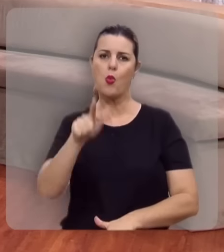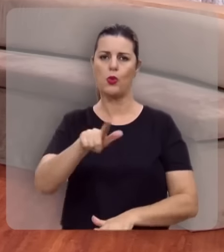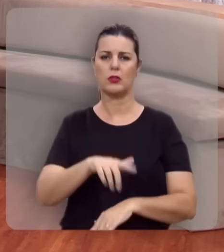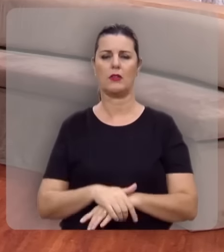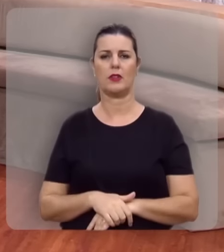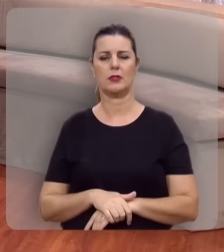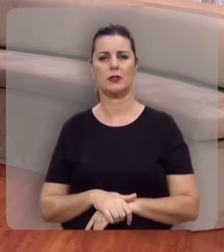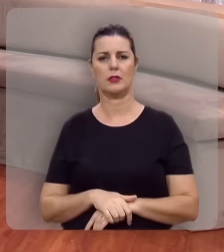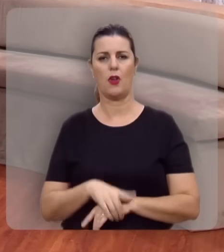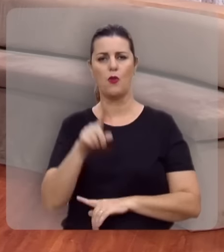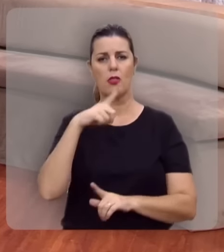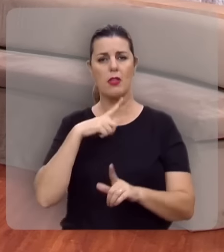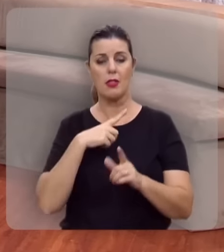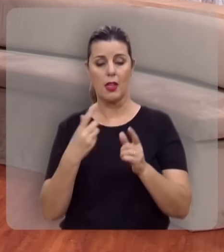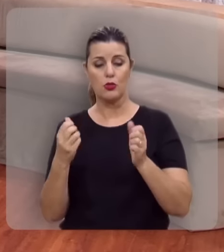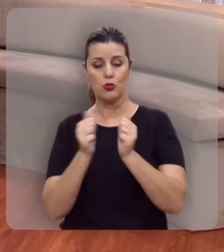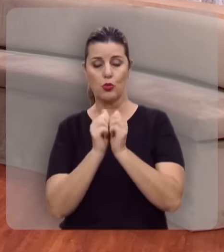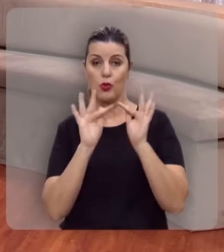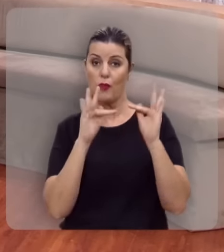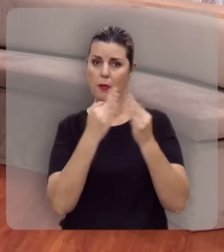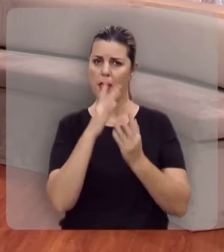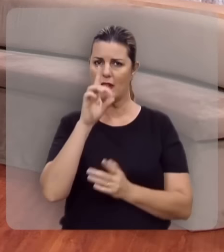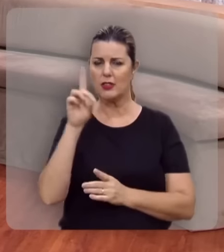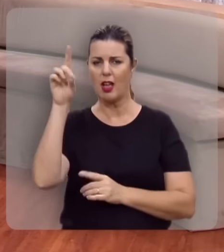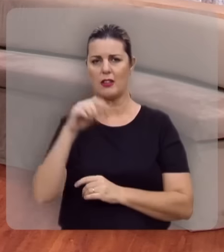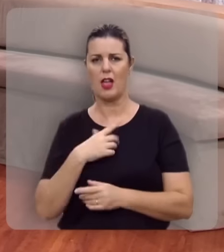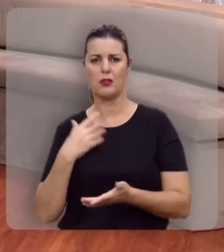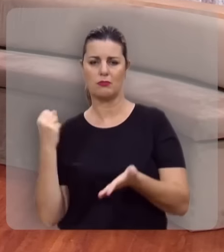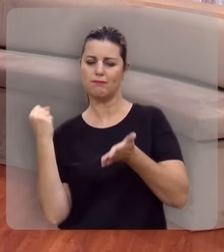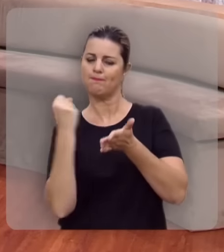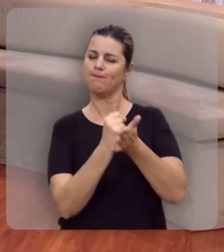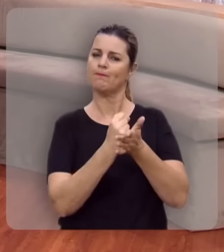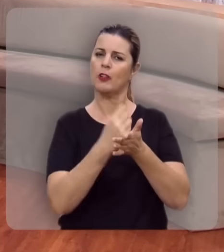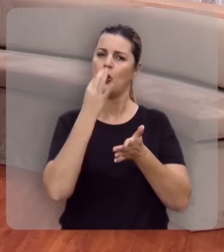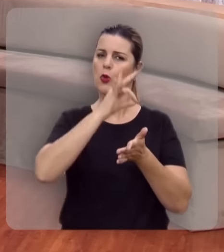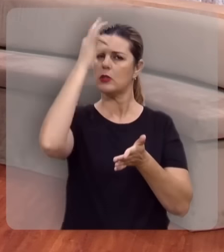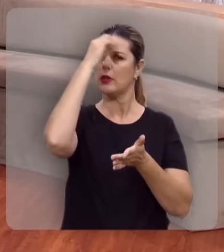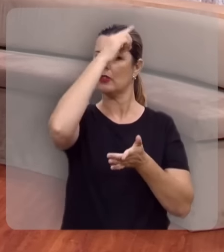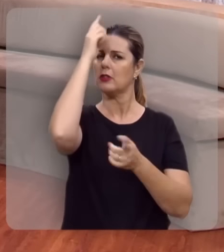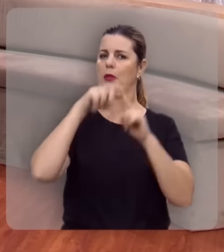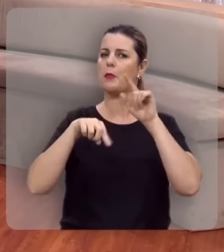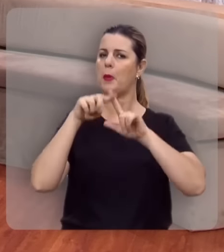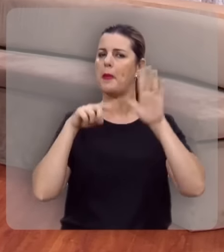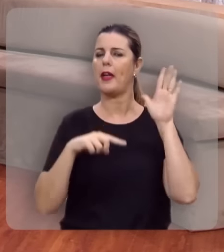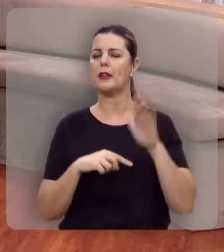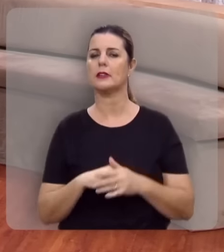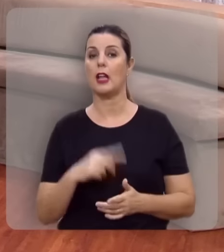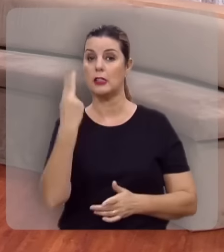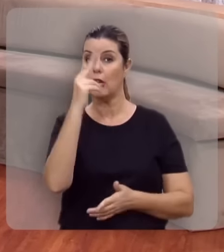você faz parte da família de Deus, você foi selado com o Espírito Santo da Promessa, seu nome